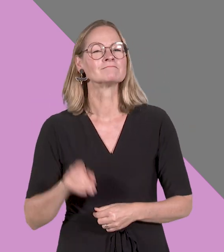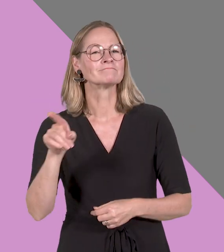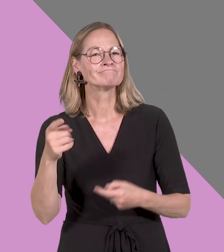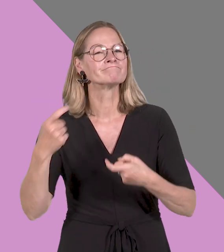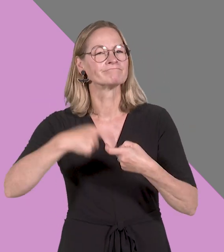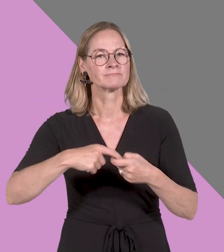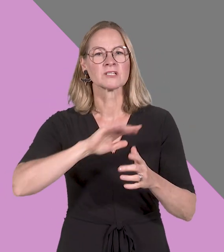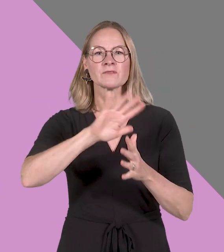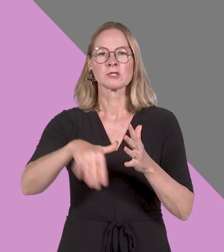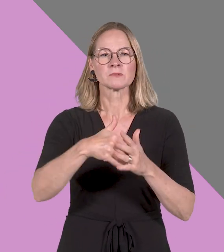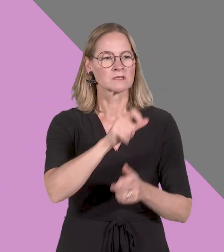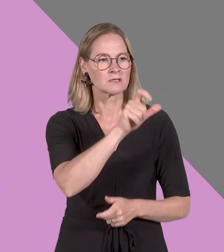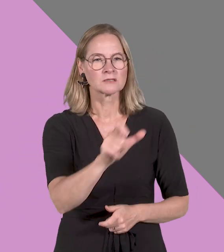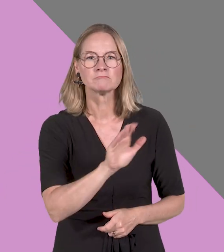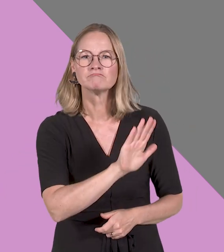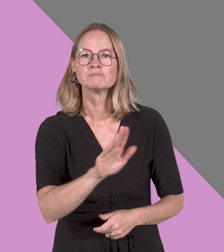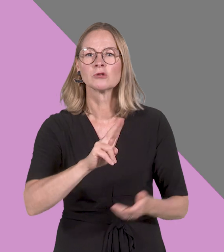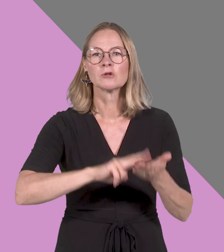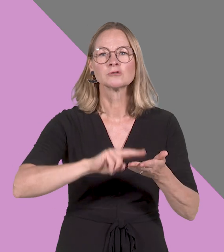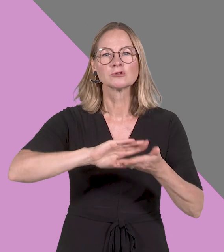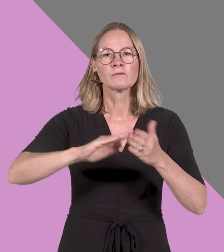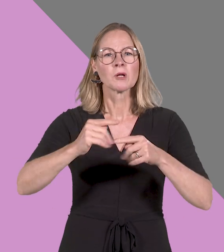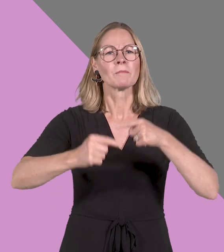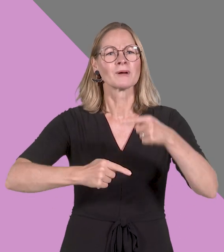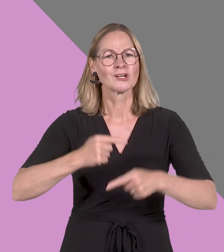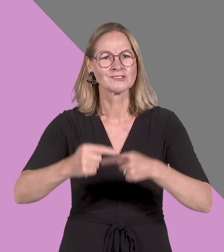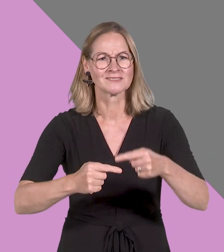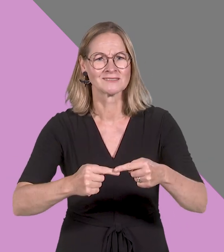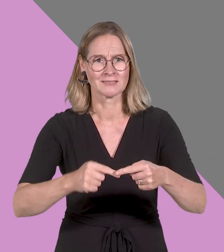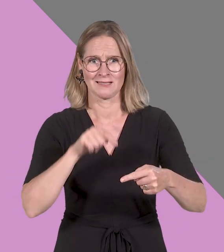viittomakielisten totuus- ja sovintoprosessista, -